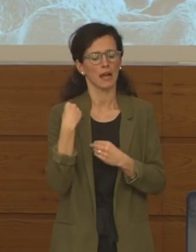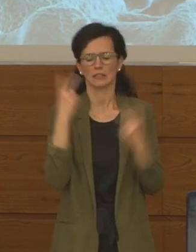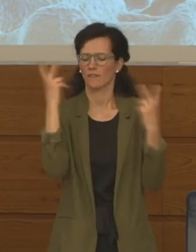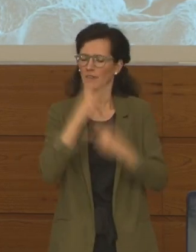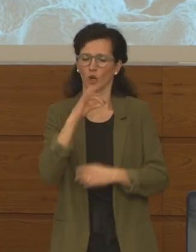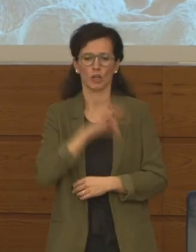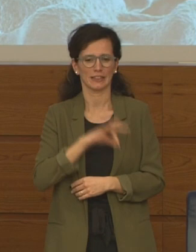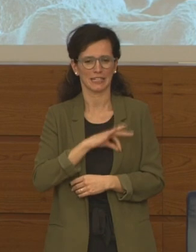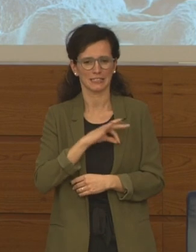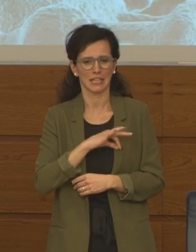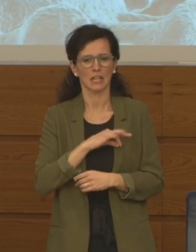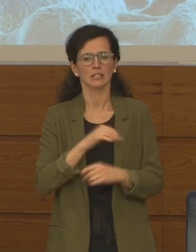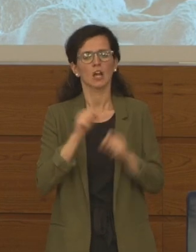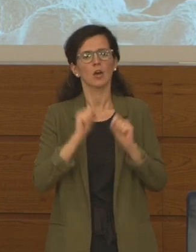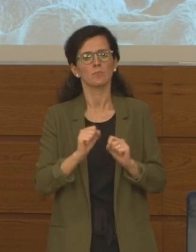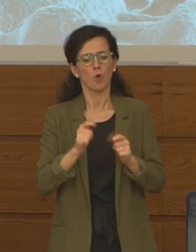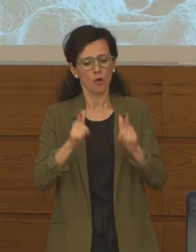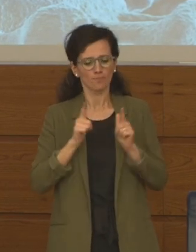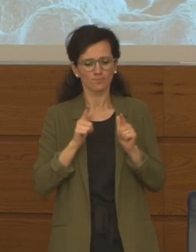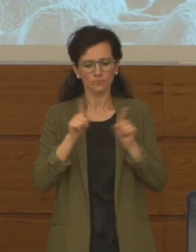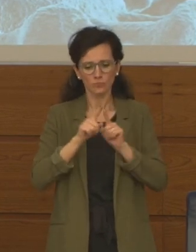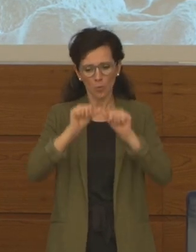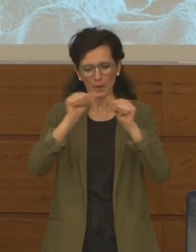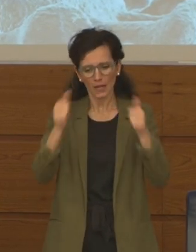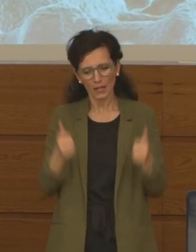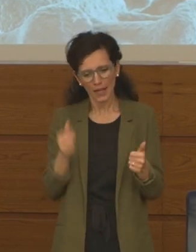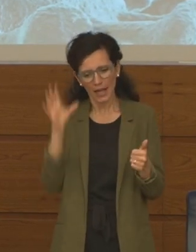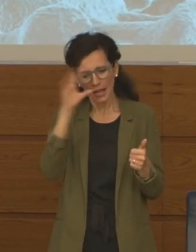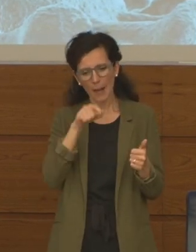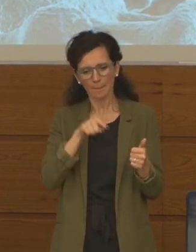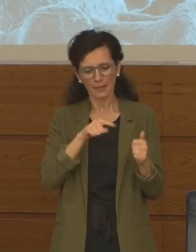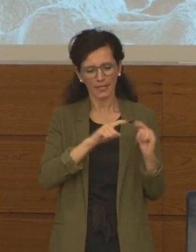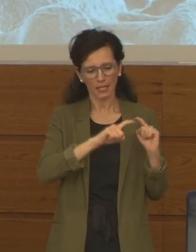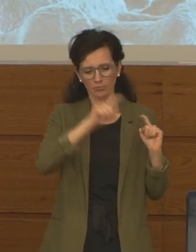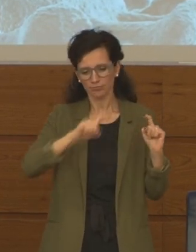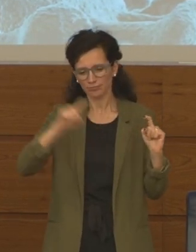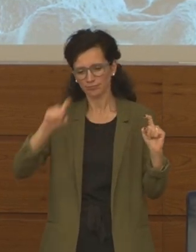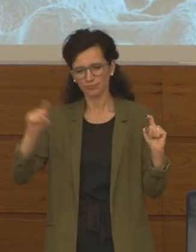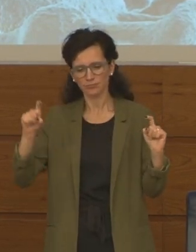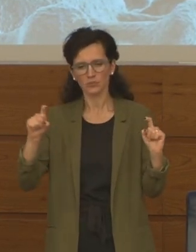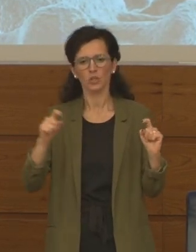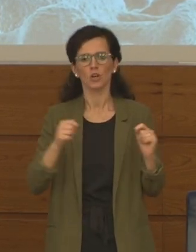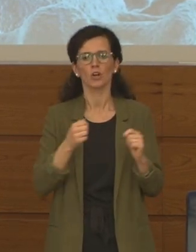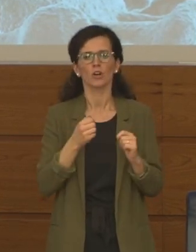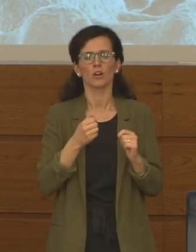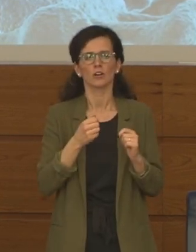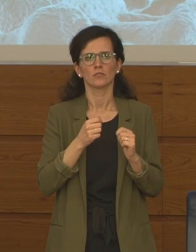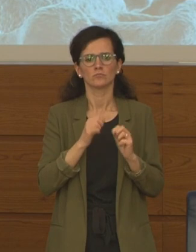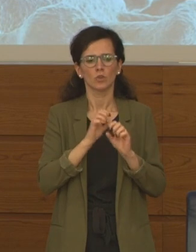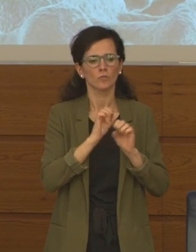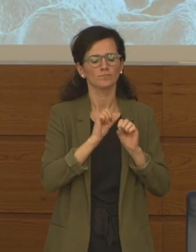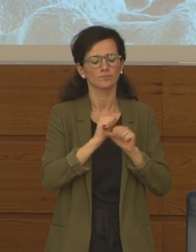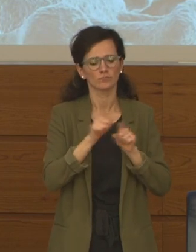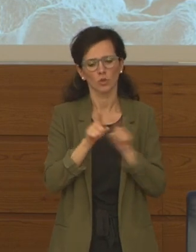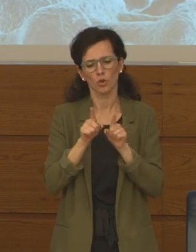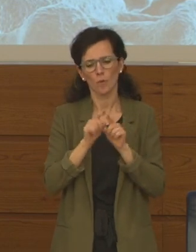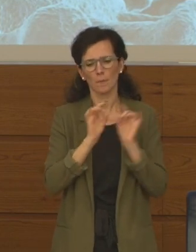dopo ci permetterebbe di modellizzare e calcolare anche quel famoso R con 0 cioè quanto è contagioso in quella zona questo virus.